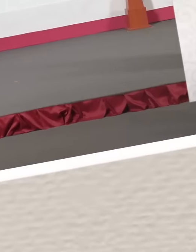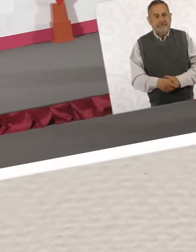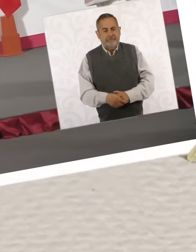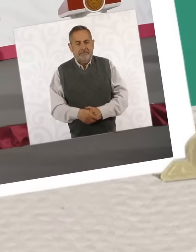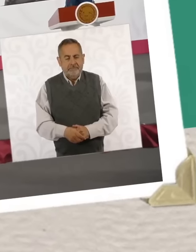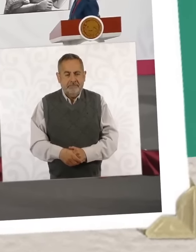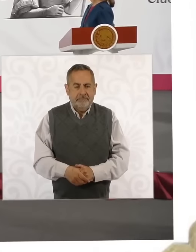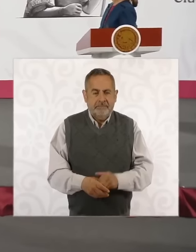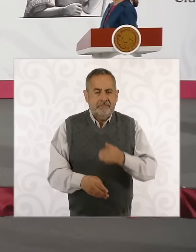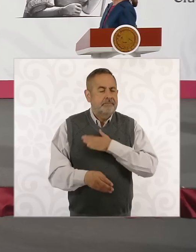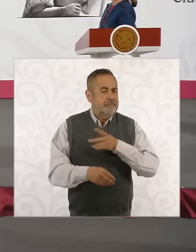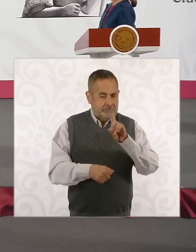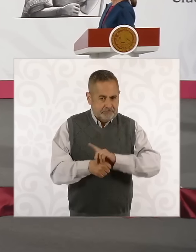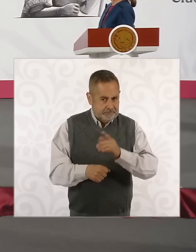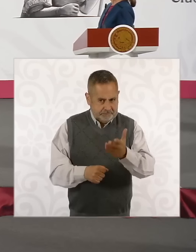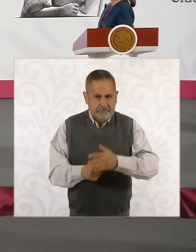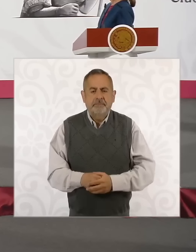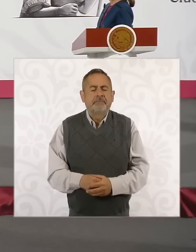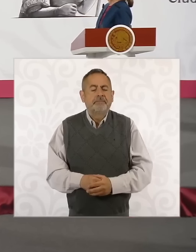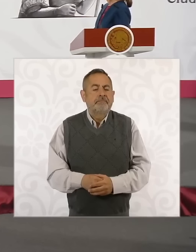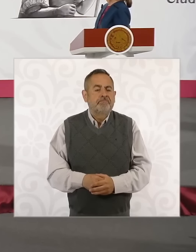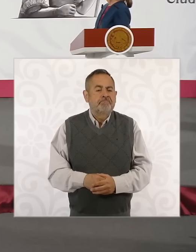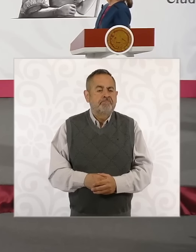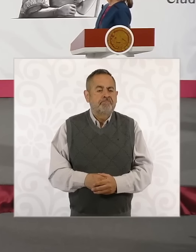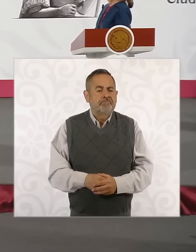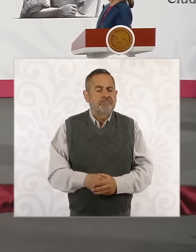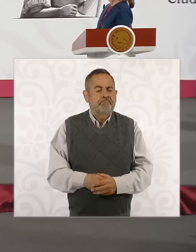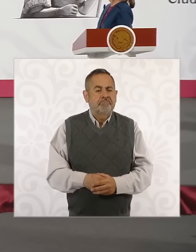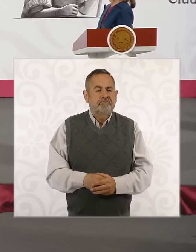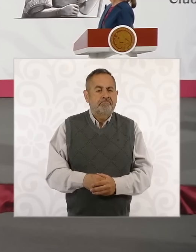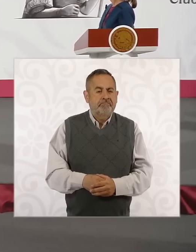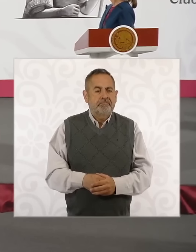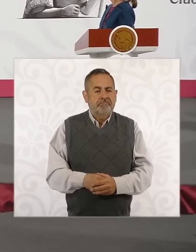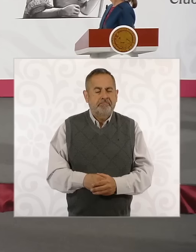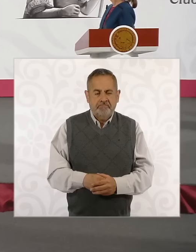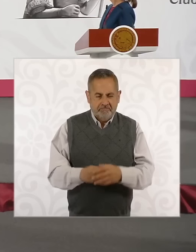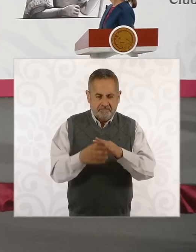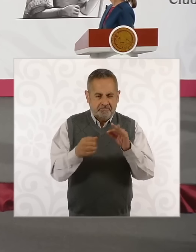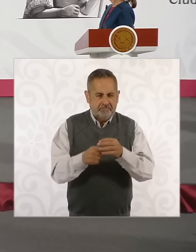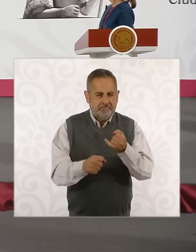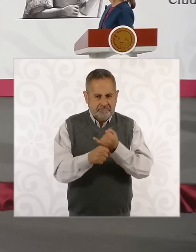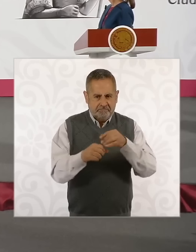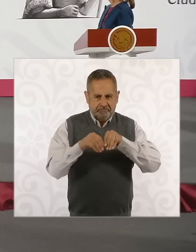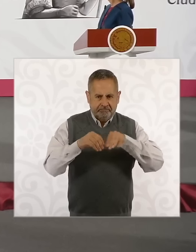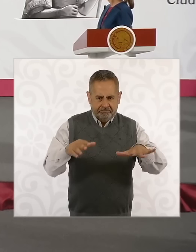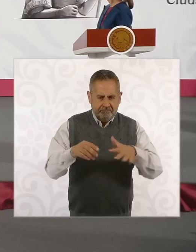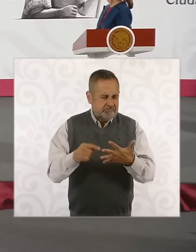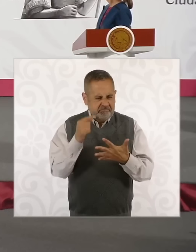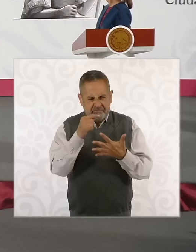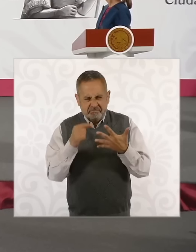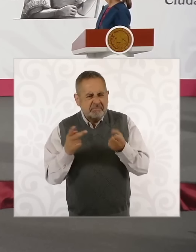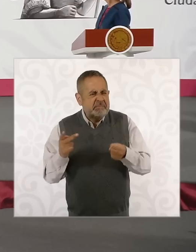Muy buenos días. Les voy a hacer un un informe sobre eh dónde estamos en el proyecto de trenes de